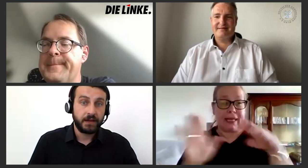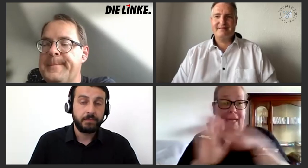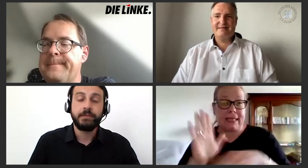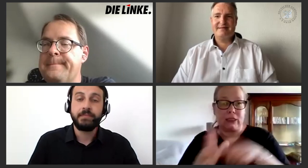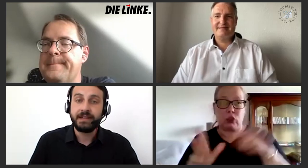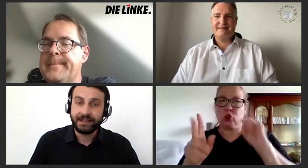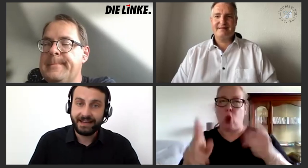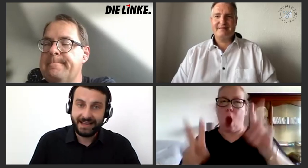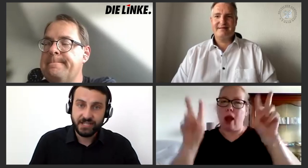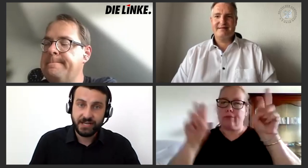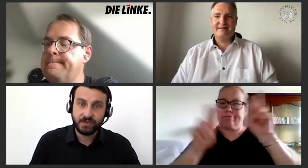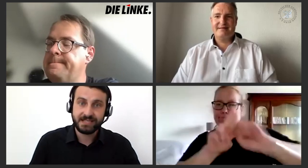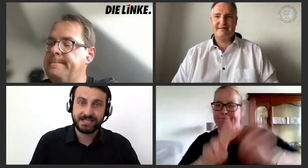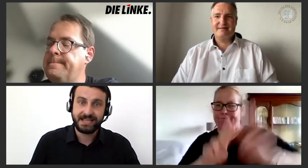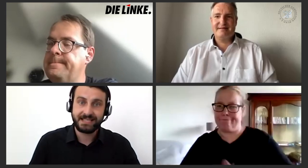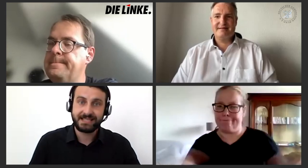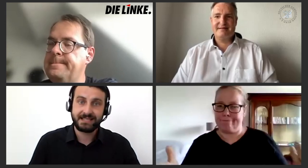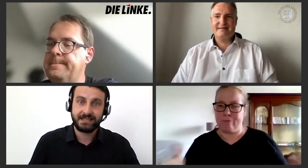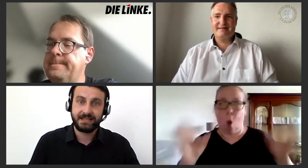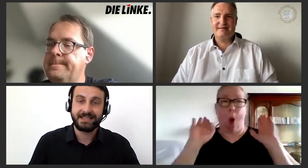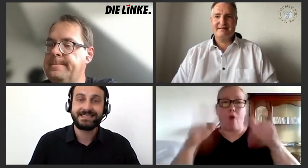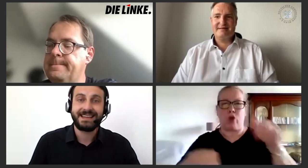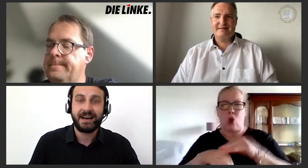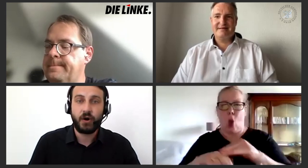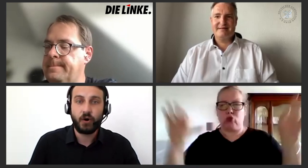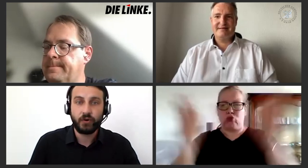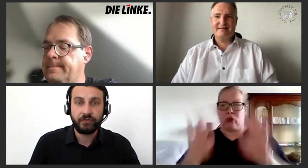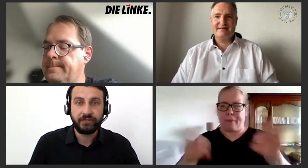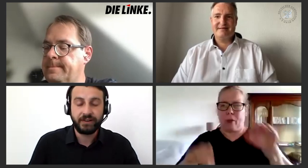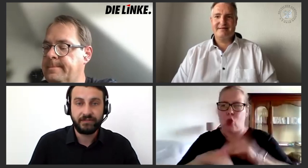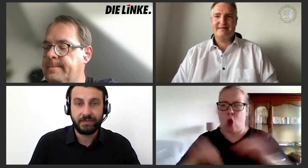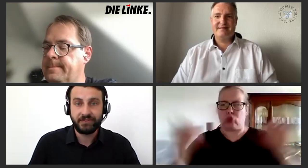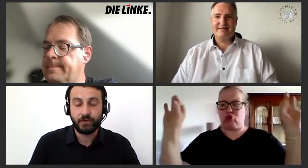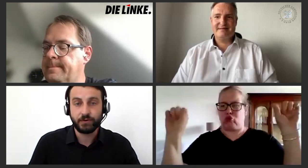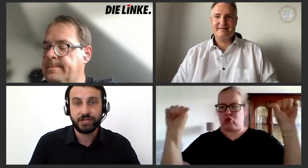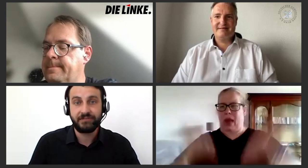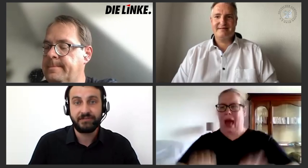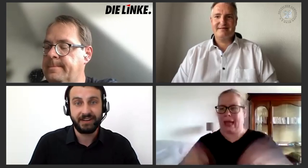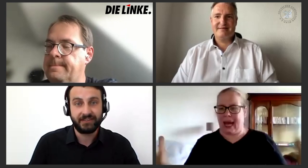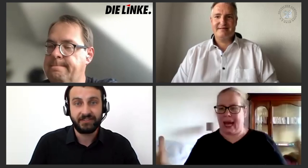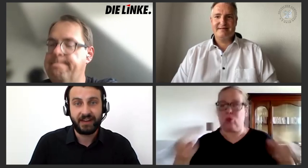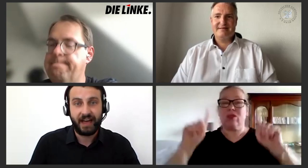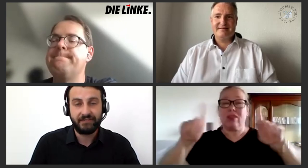bei dem Behindertengleichstellungsgesetz, dass da auch noch viele Verbesserungen